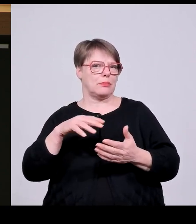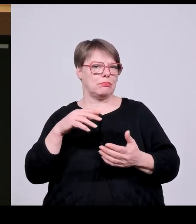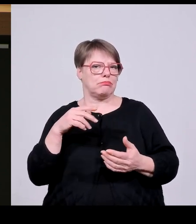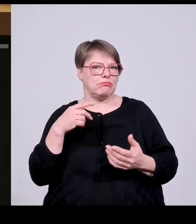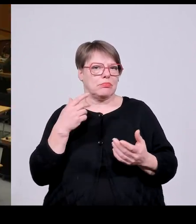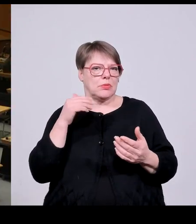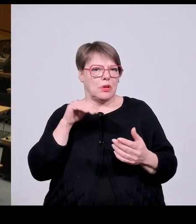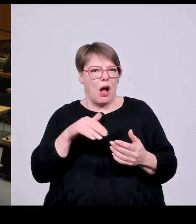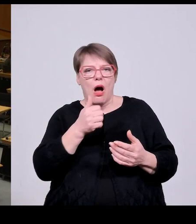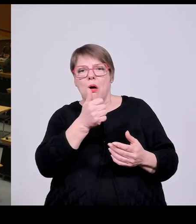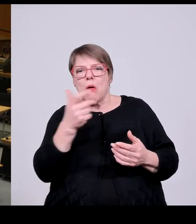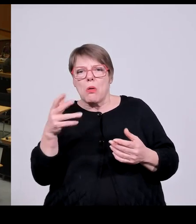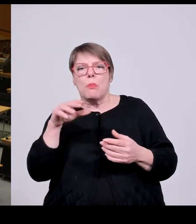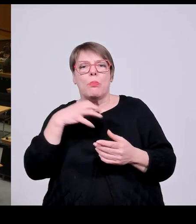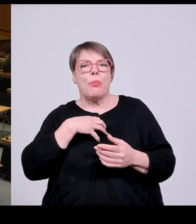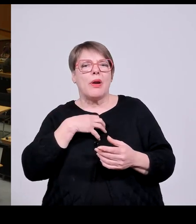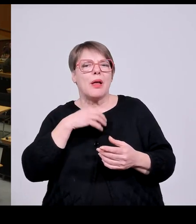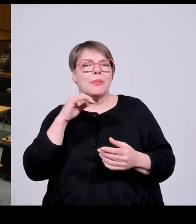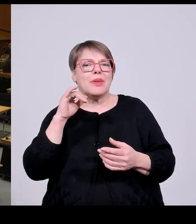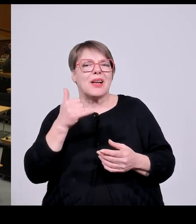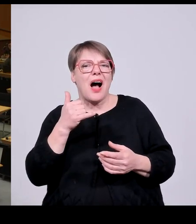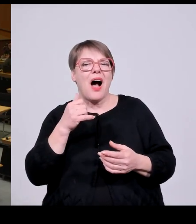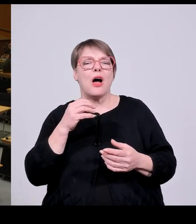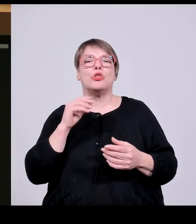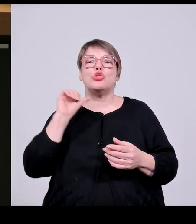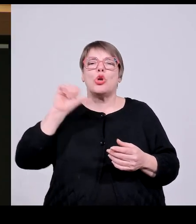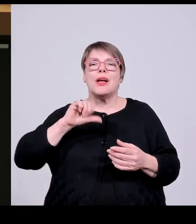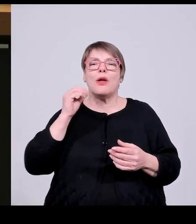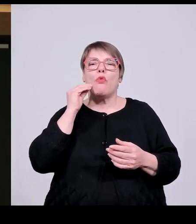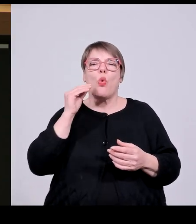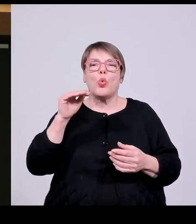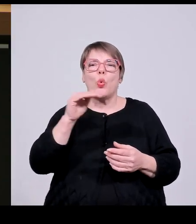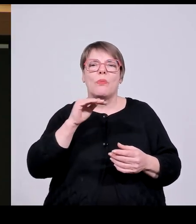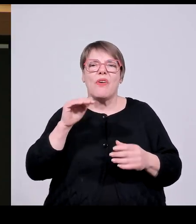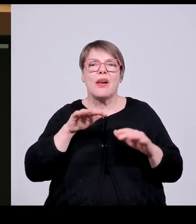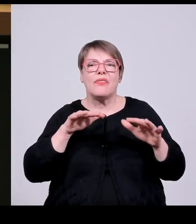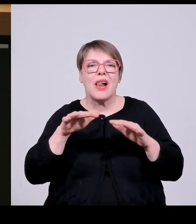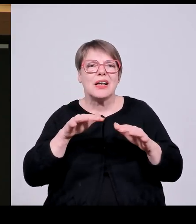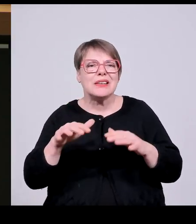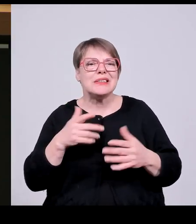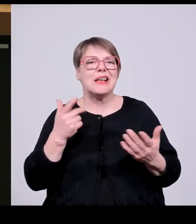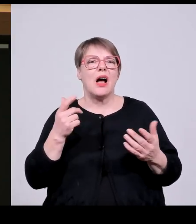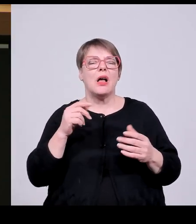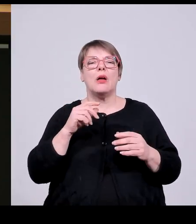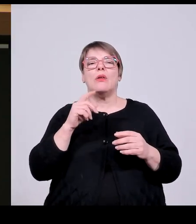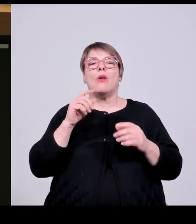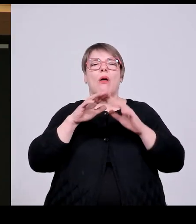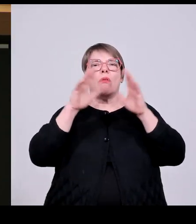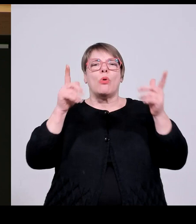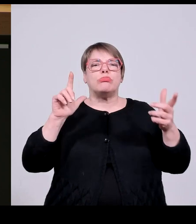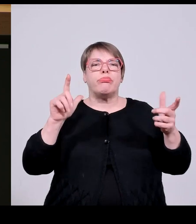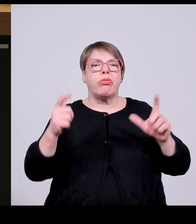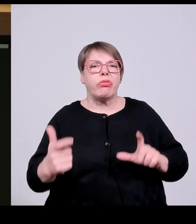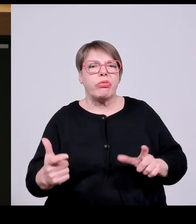Dass zwei Fraktionen hier heute gegen unseren Gesetzentwurf stimmen, rein aus Ideologie wundert mich natürlich nicht. Beide Parteien